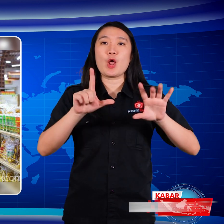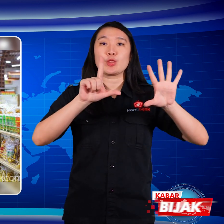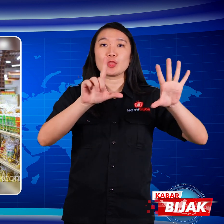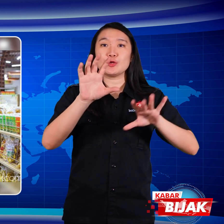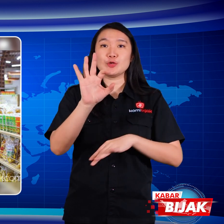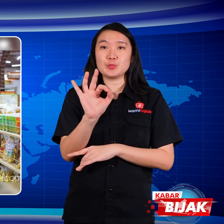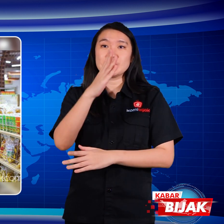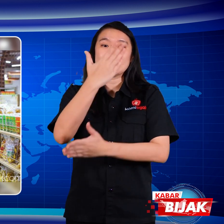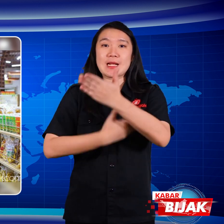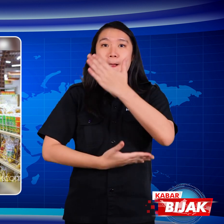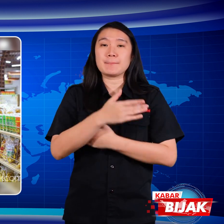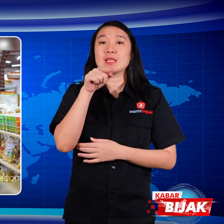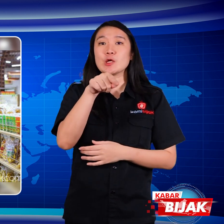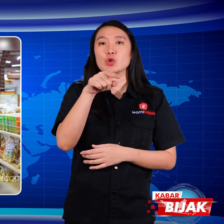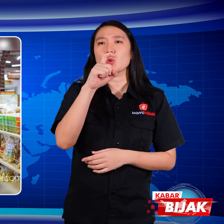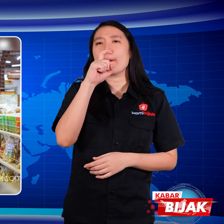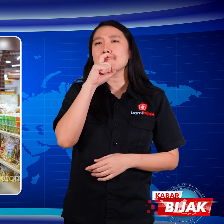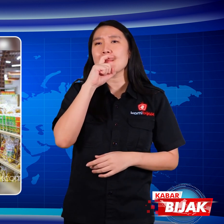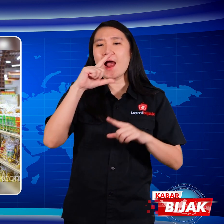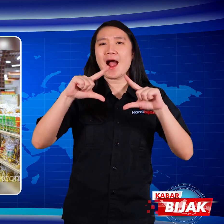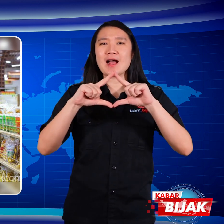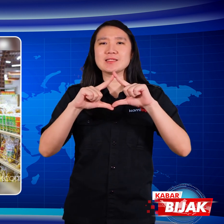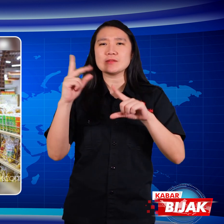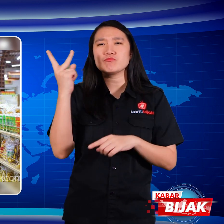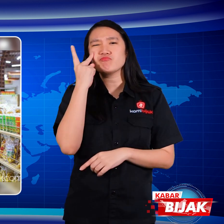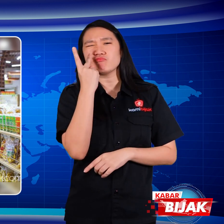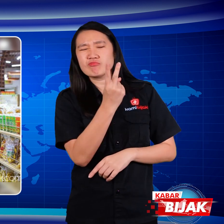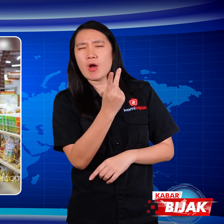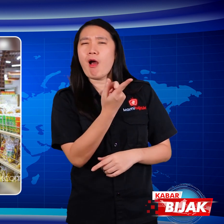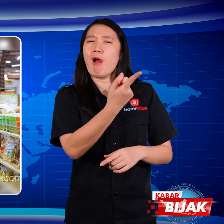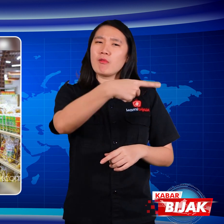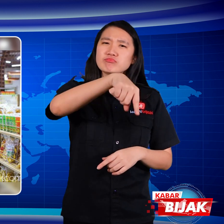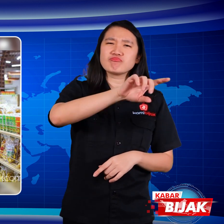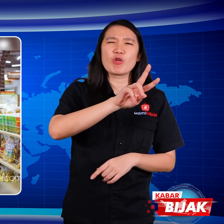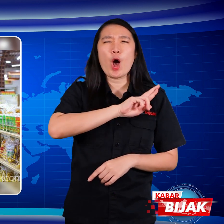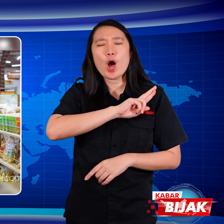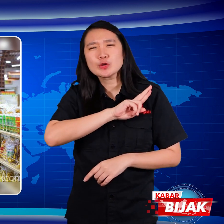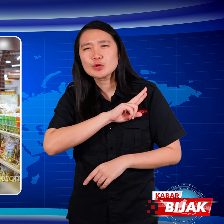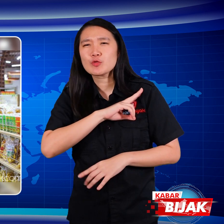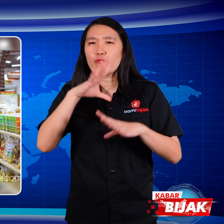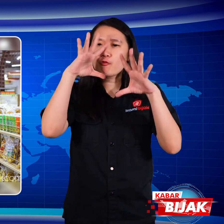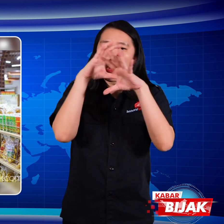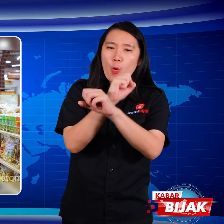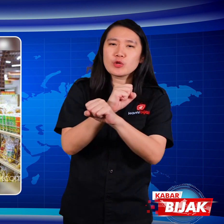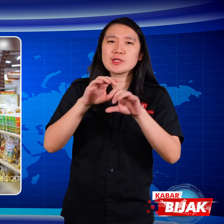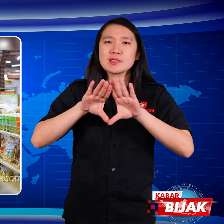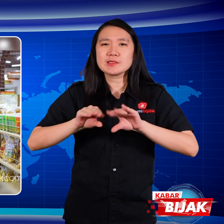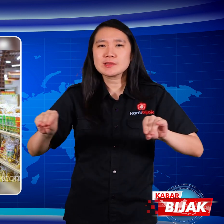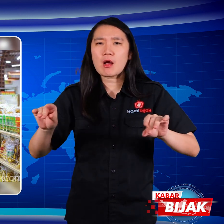Dari 70 disabilitas tersebut Pak Ajik yang lihat itu sangat rajin dan fokus kerja,